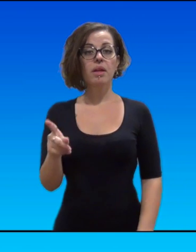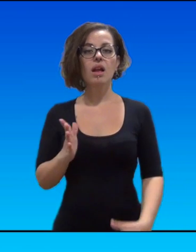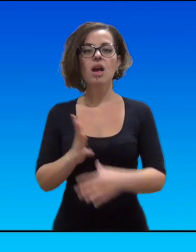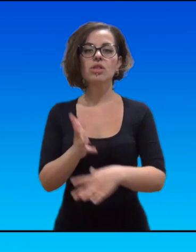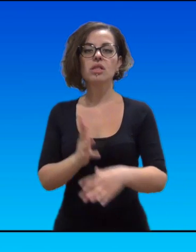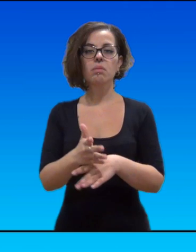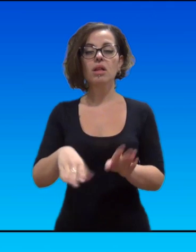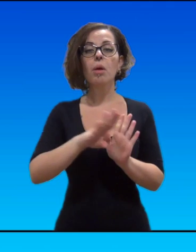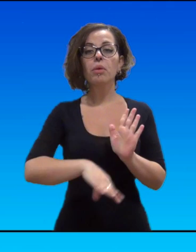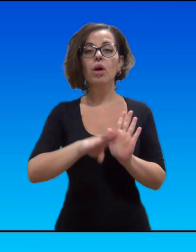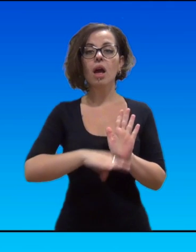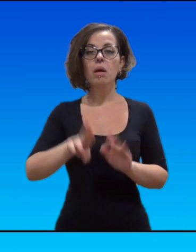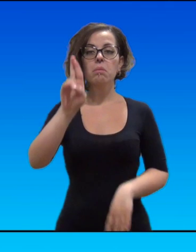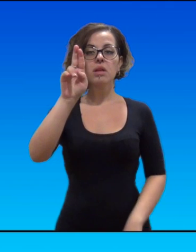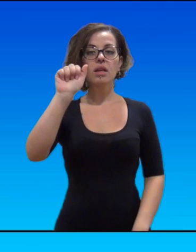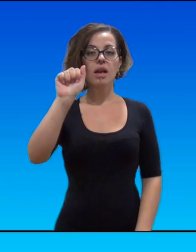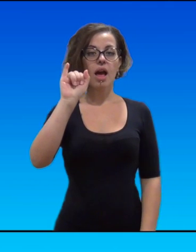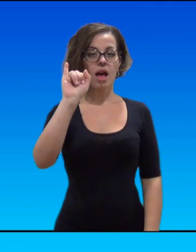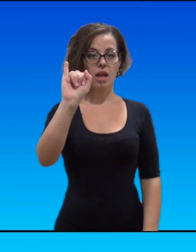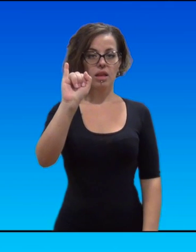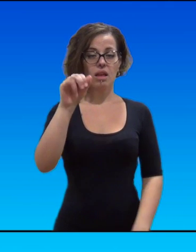per l'accessibilità ai programmi RAI.